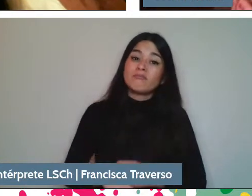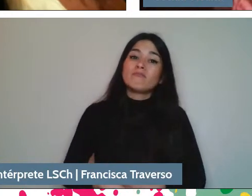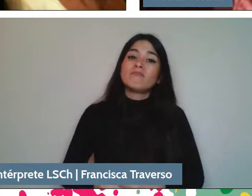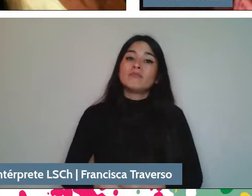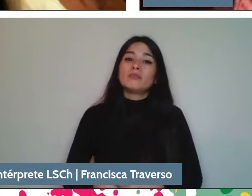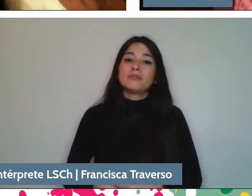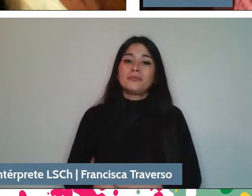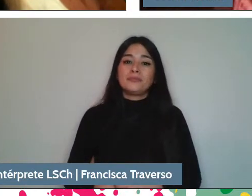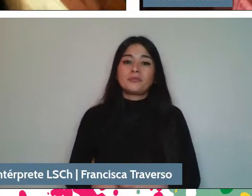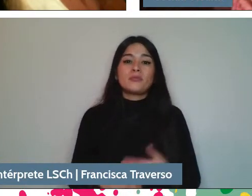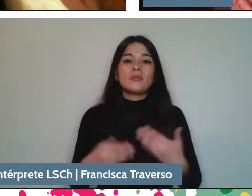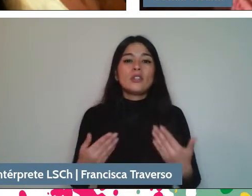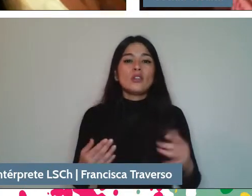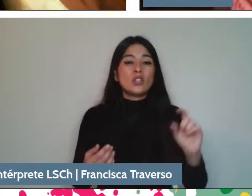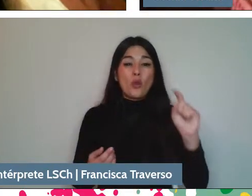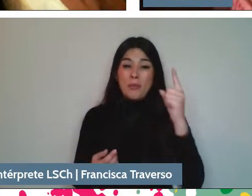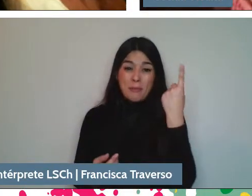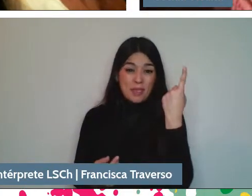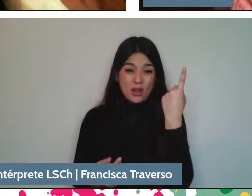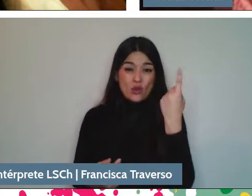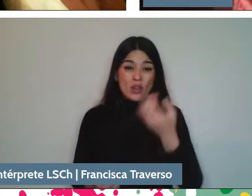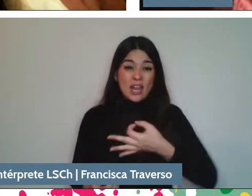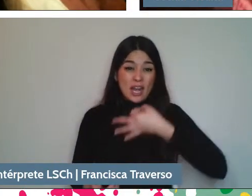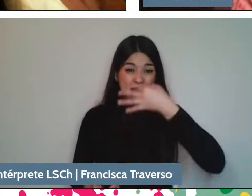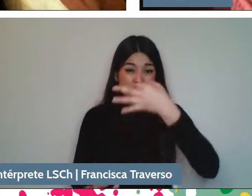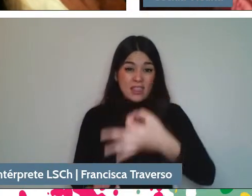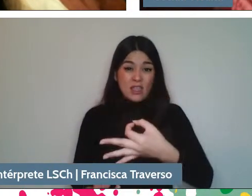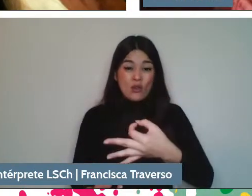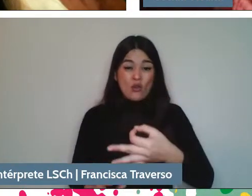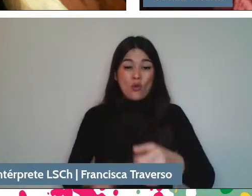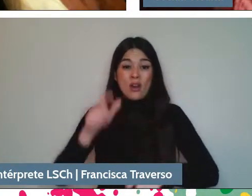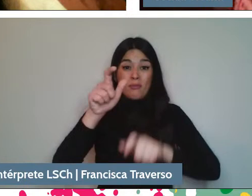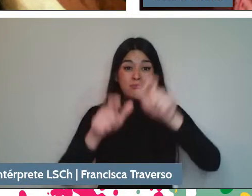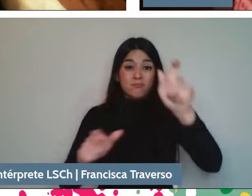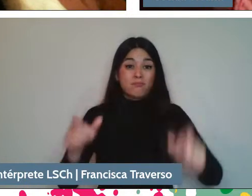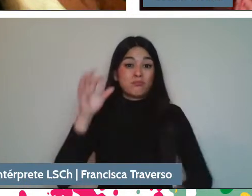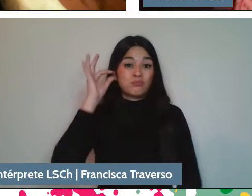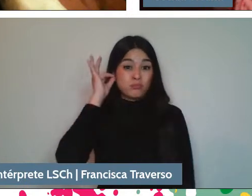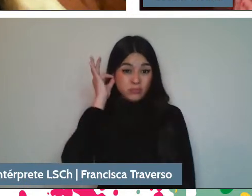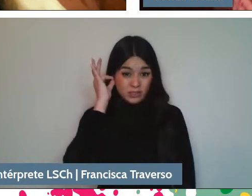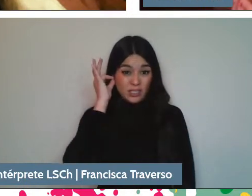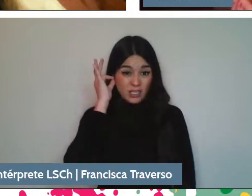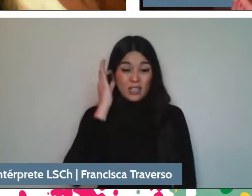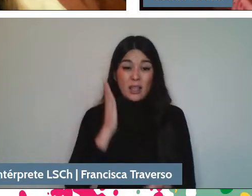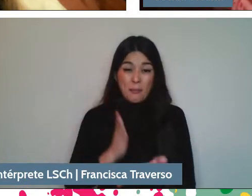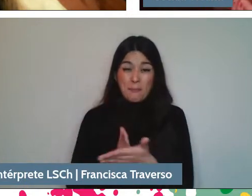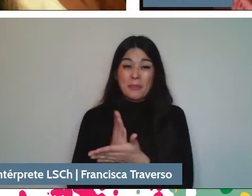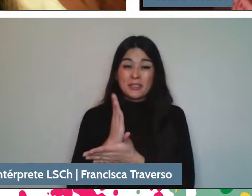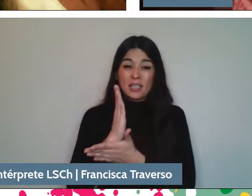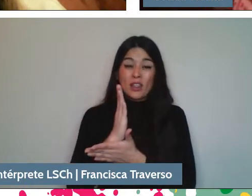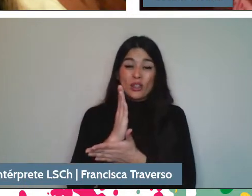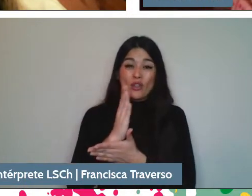Entonces, primera cosa que le diría a las chicas que emprenden este camino, que no hagan lo mismo.